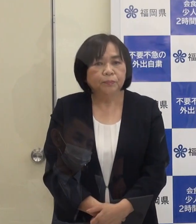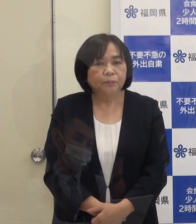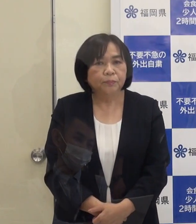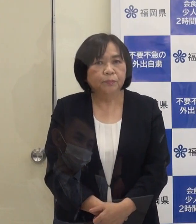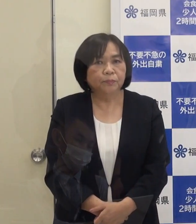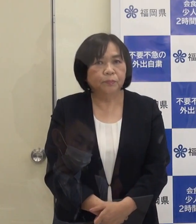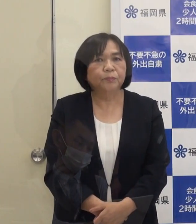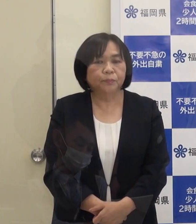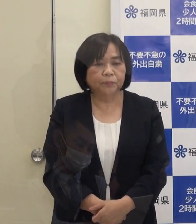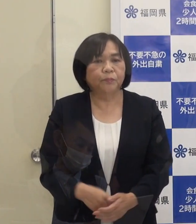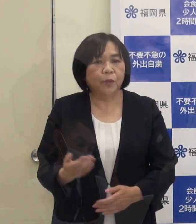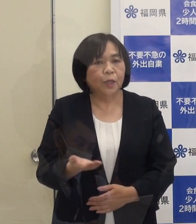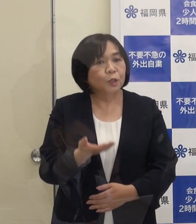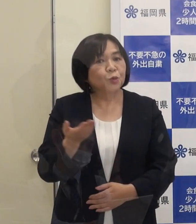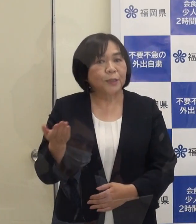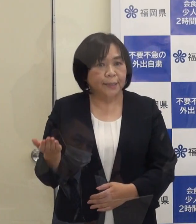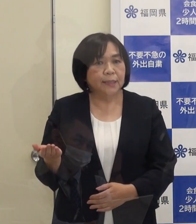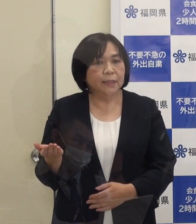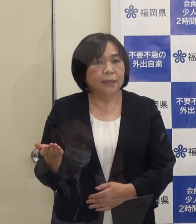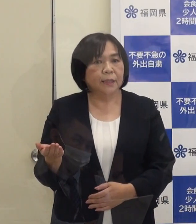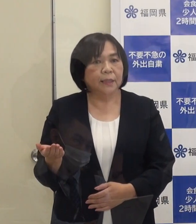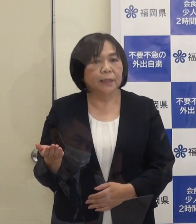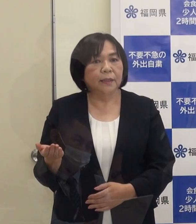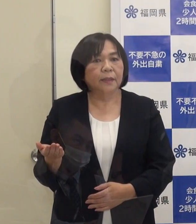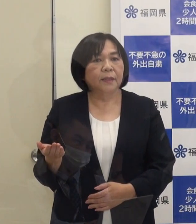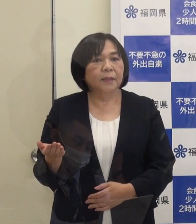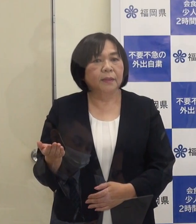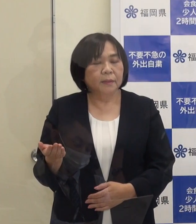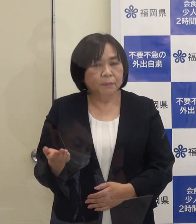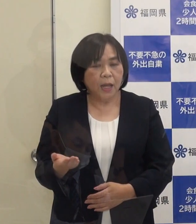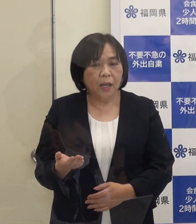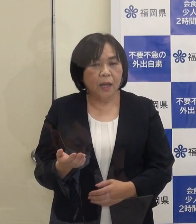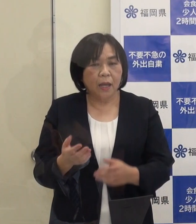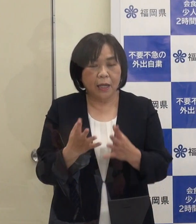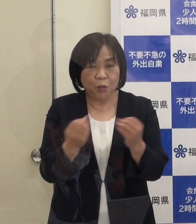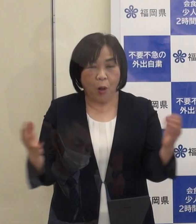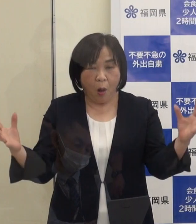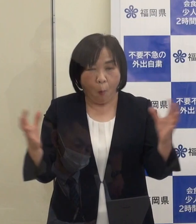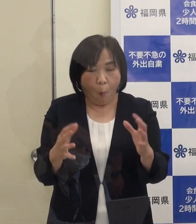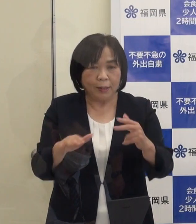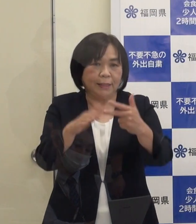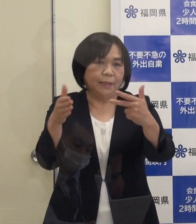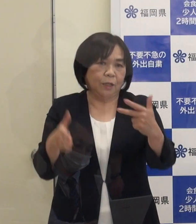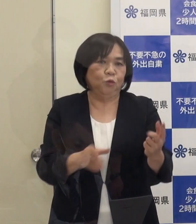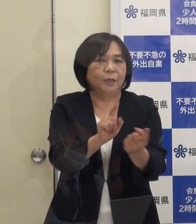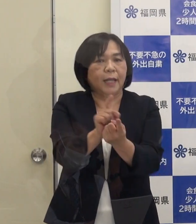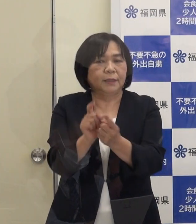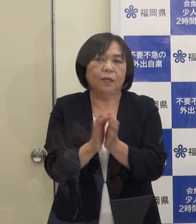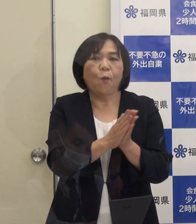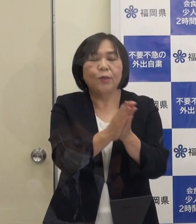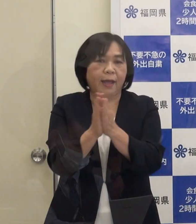次に 集客施設の皆さんへのお願いです